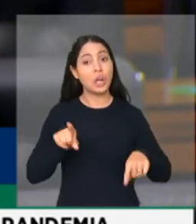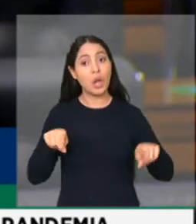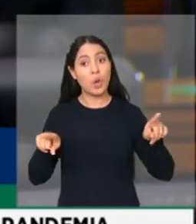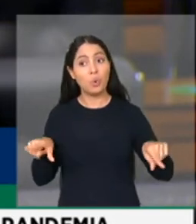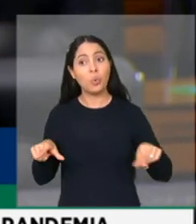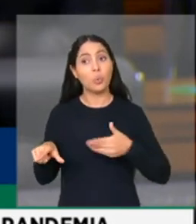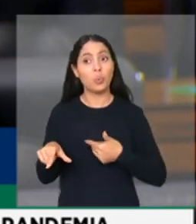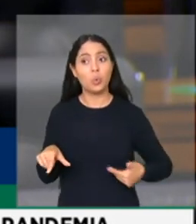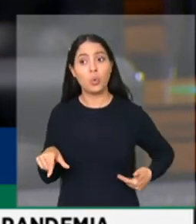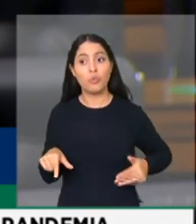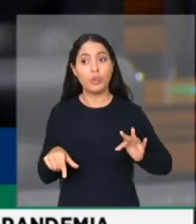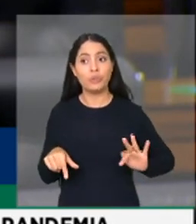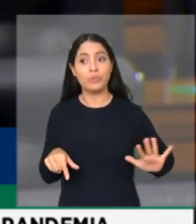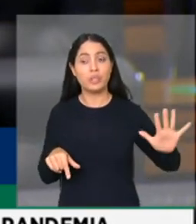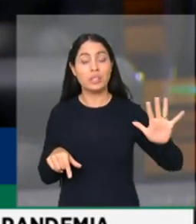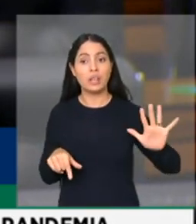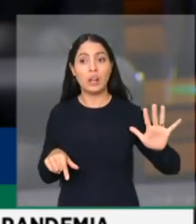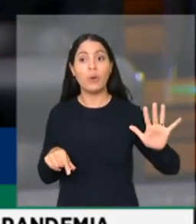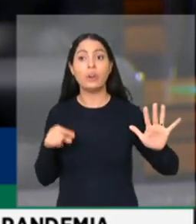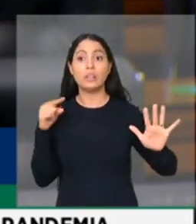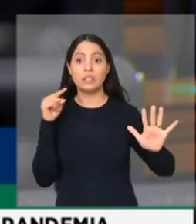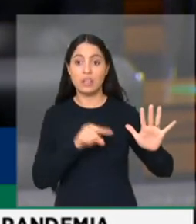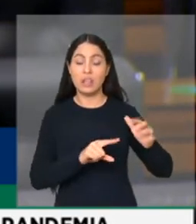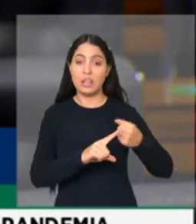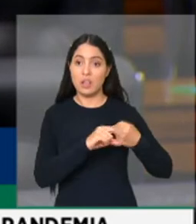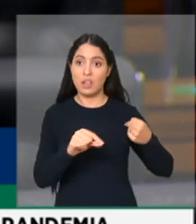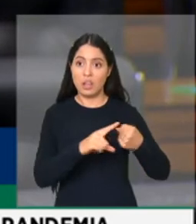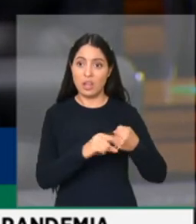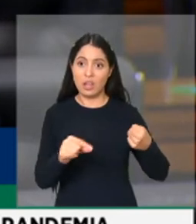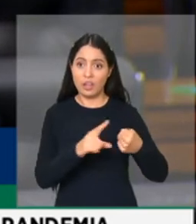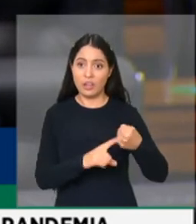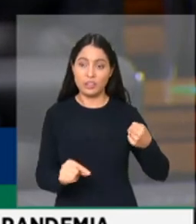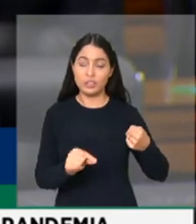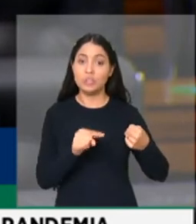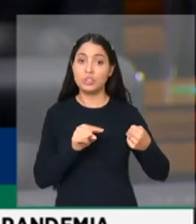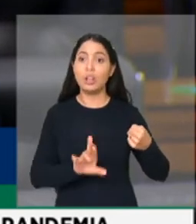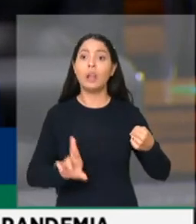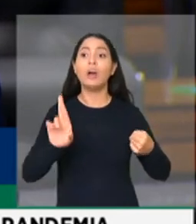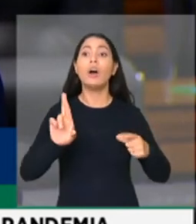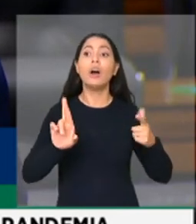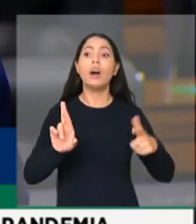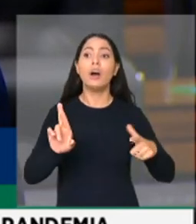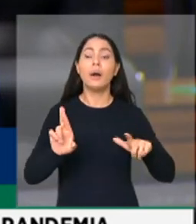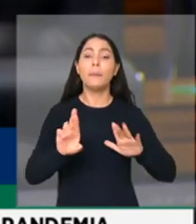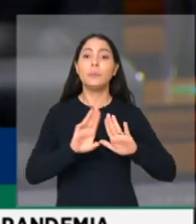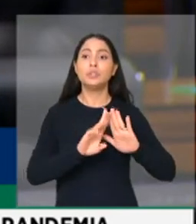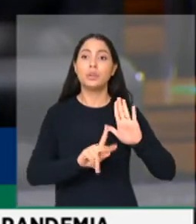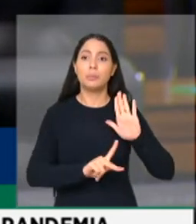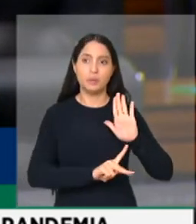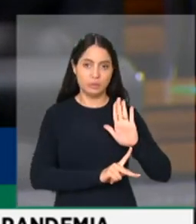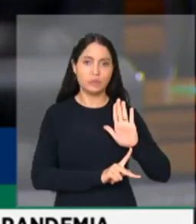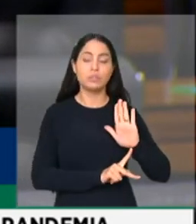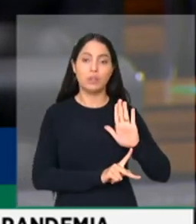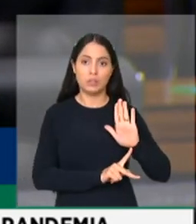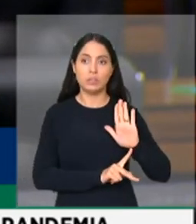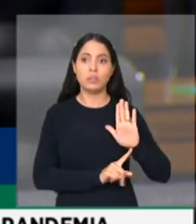VANS ADOS COM O GOVERNO E ONDE ESTE ARTIGO ESTARIA REPRESENTADO... EM UMA MEDIDA PROVISÓRIA... QUE SERIA EDITADA MATRIMONIOS ADIANTE. É ASSIM QUE FOI FEITO O